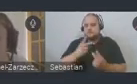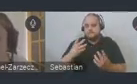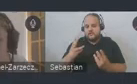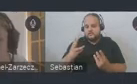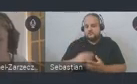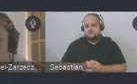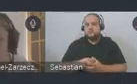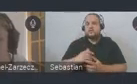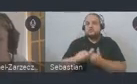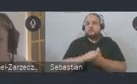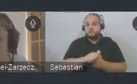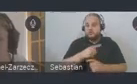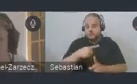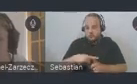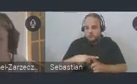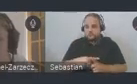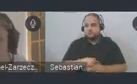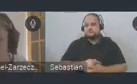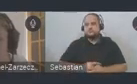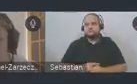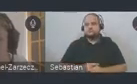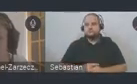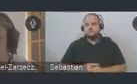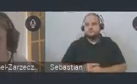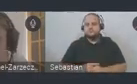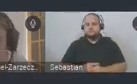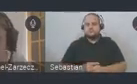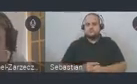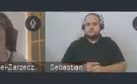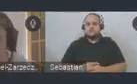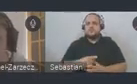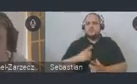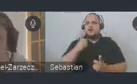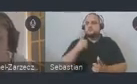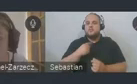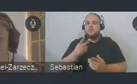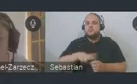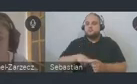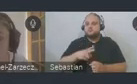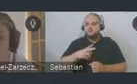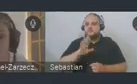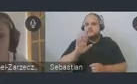"Osoby 60+". Tak. To zobaczcie, jak to wygląda. "Osoby mniej zamożne", "seniorzy". Super.